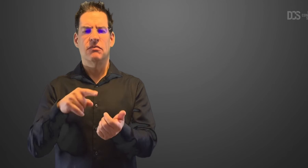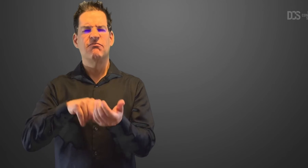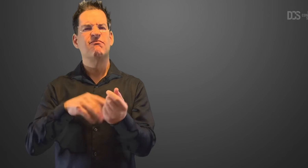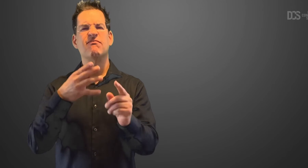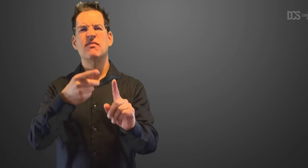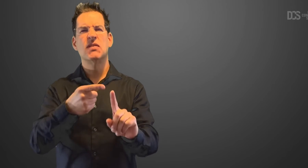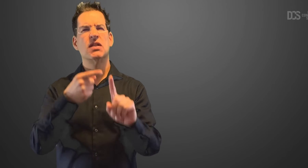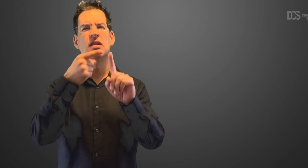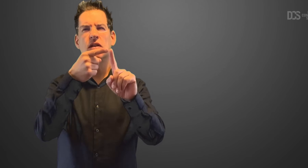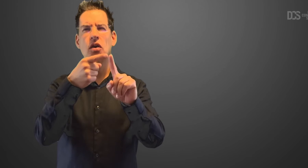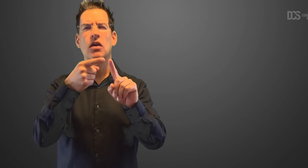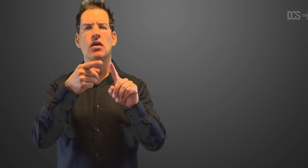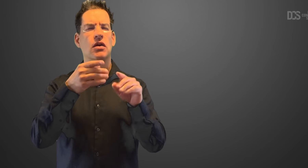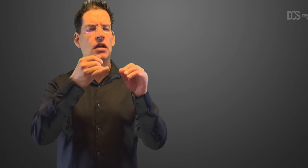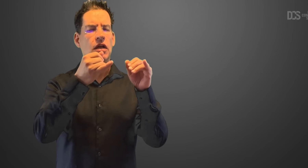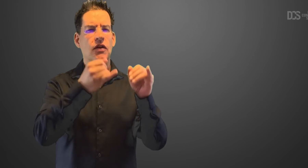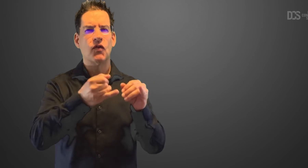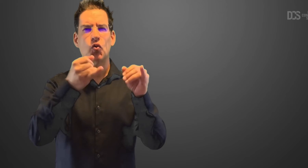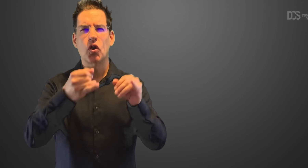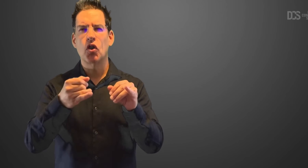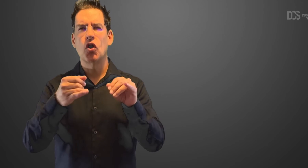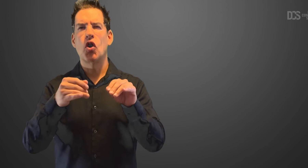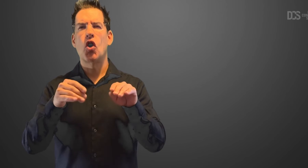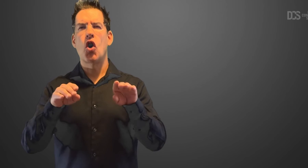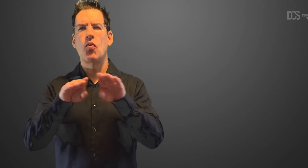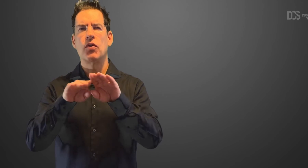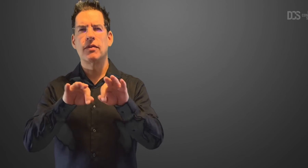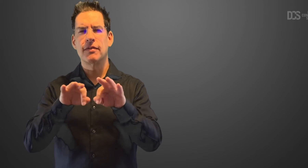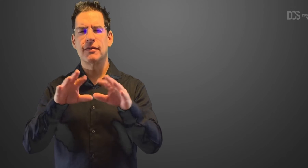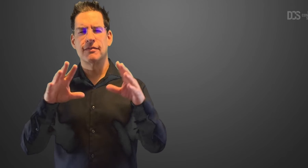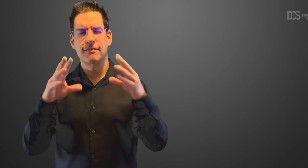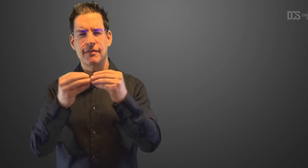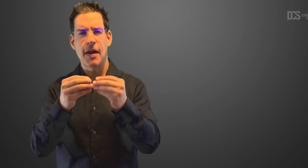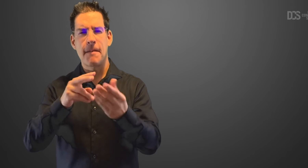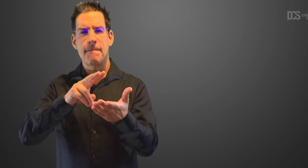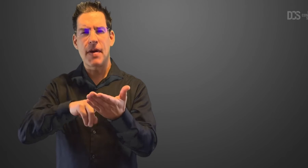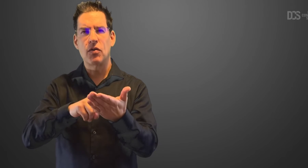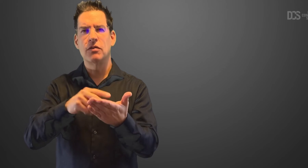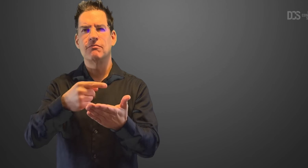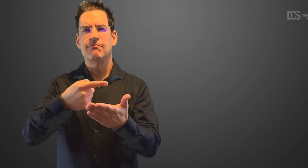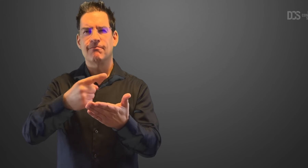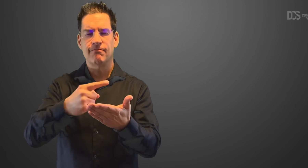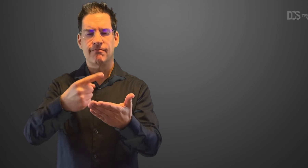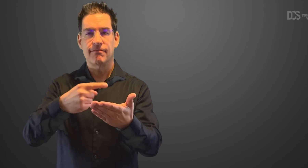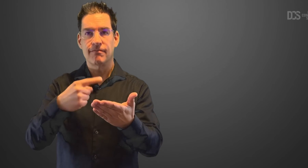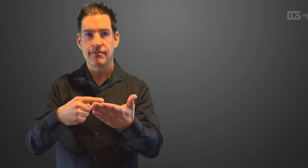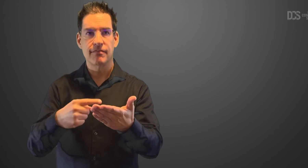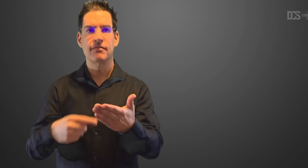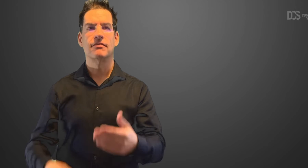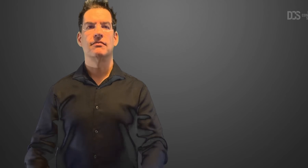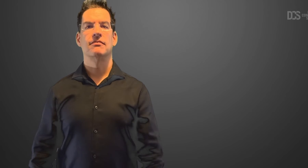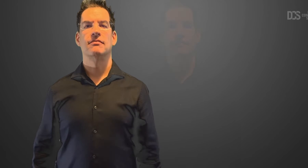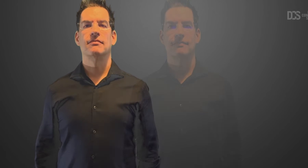que defina cómo nos alineamos individualmente con los valores que nos rigen.